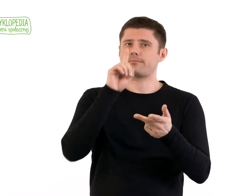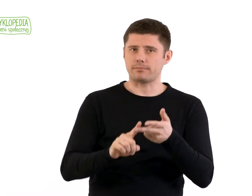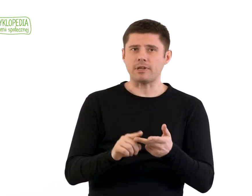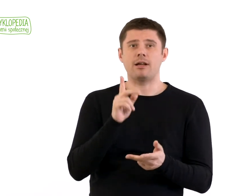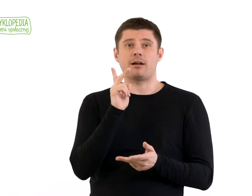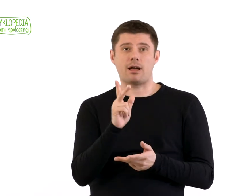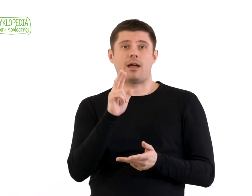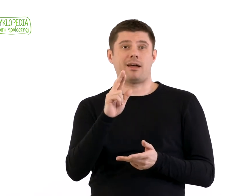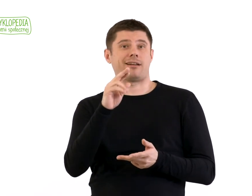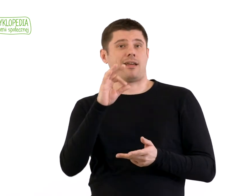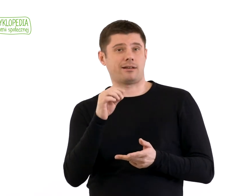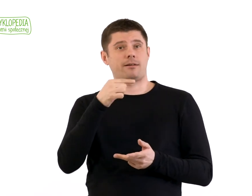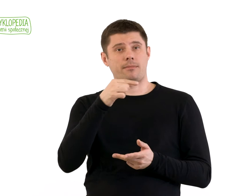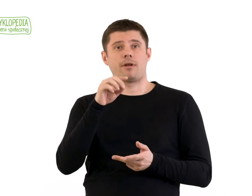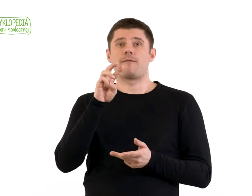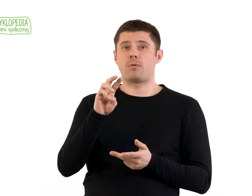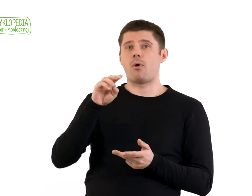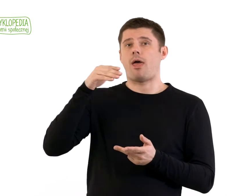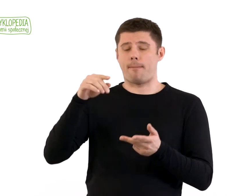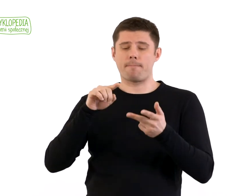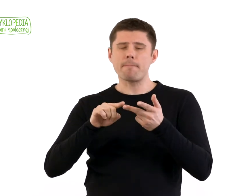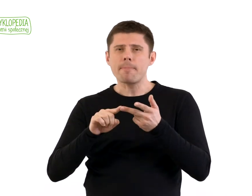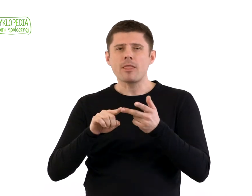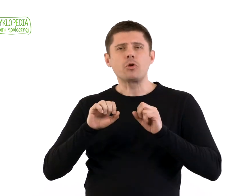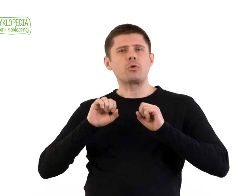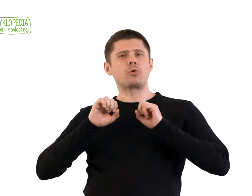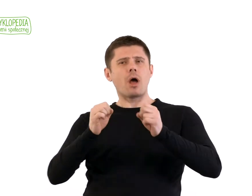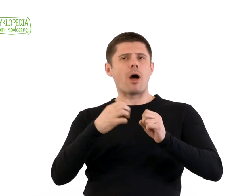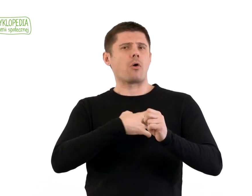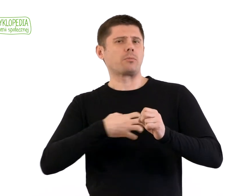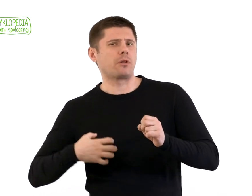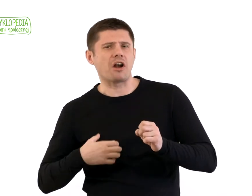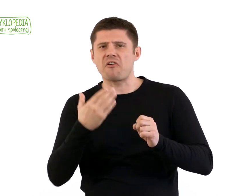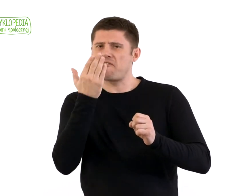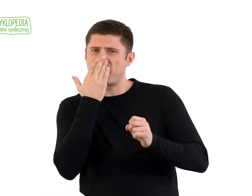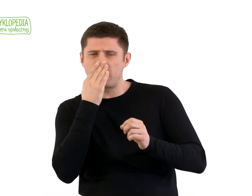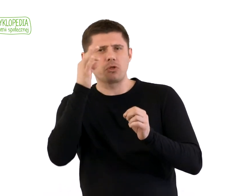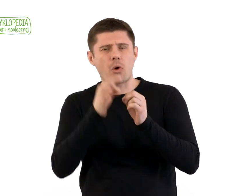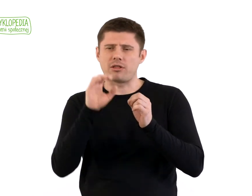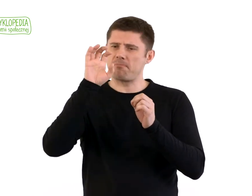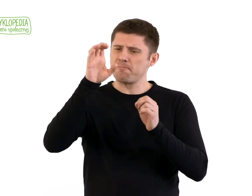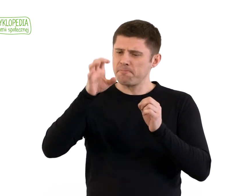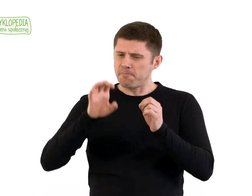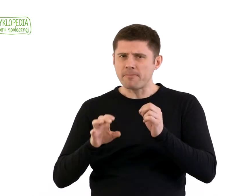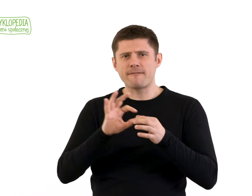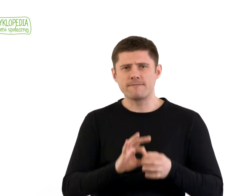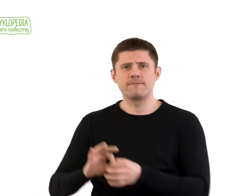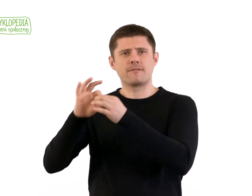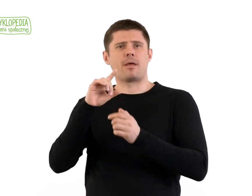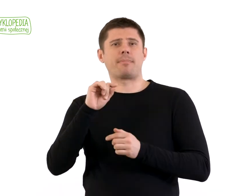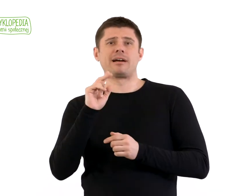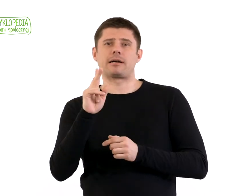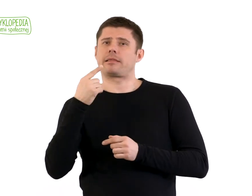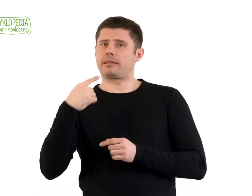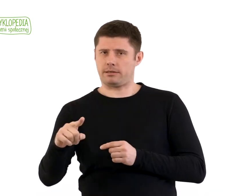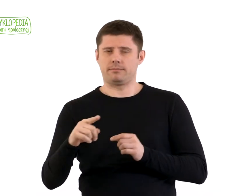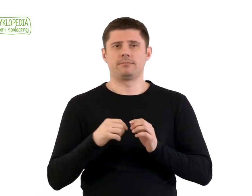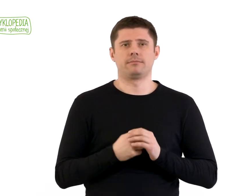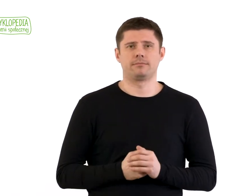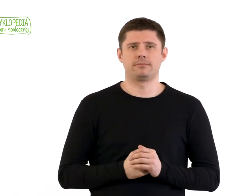KRS-WM – wskazanie zakresu działalności gospodarczej (kody PKD – klasyfikacja działalności).